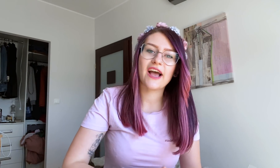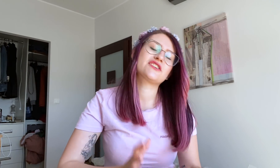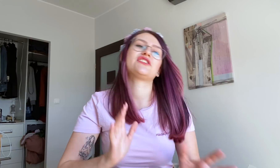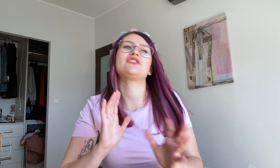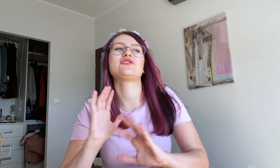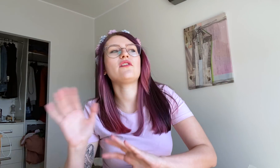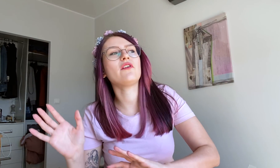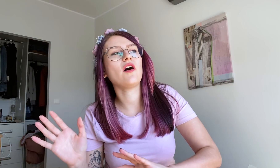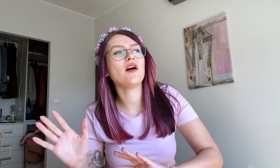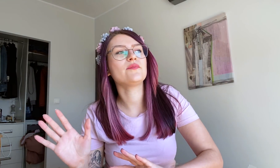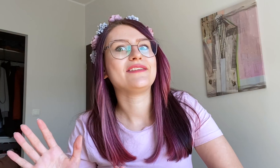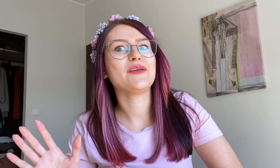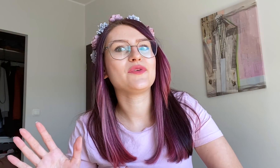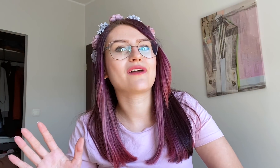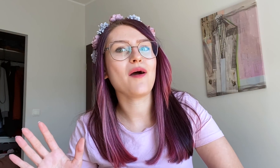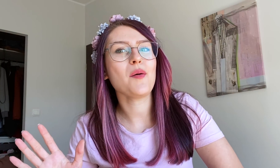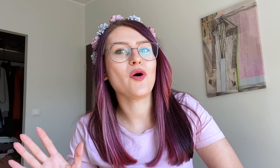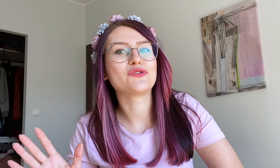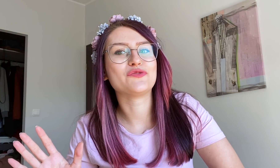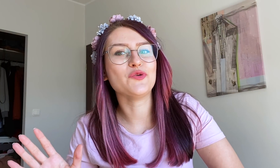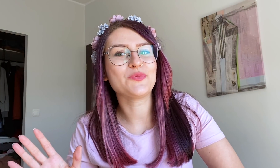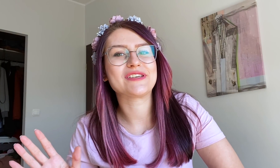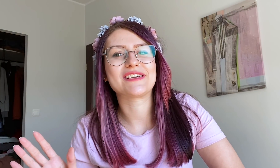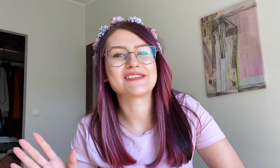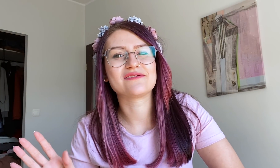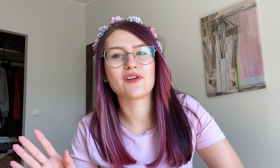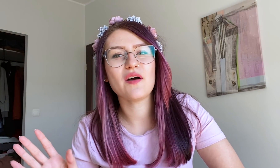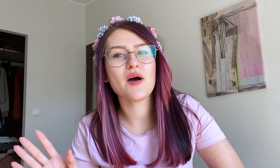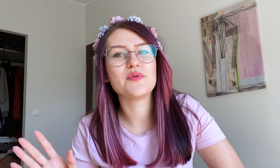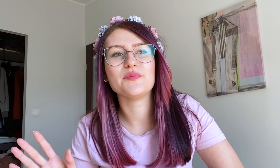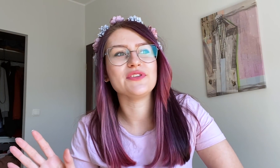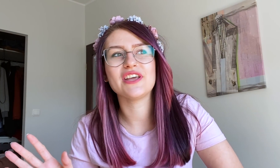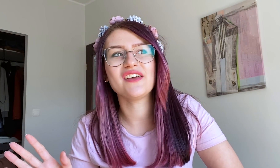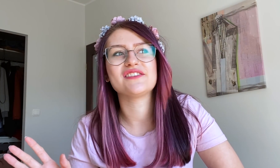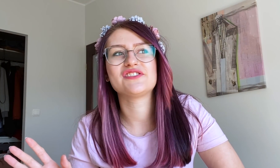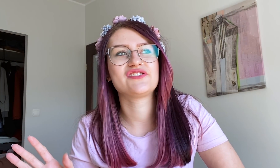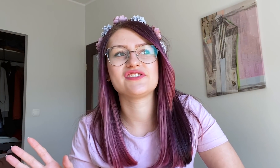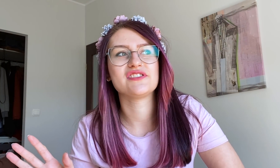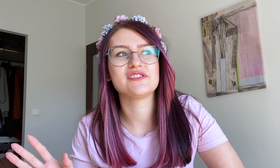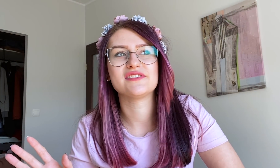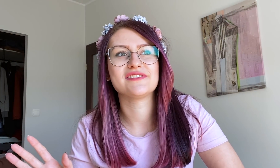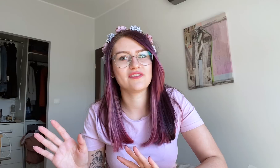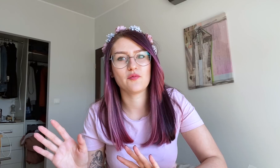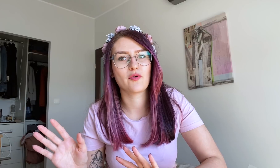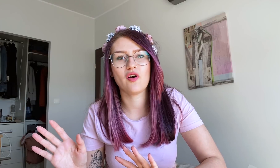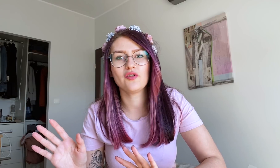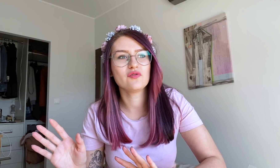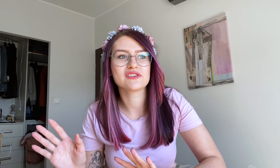A częściowo: Nie migałam od dwóch miesięcy, wolałabym nie iść do pokoju,